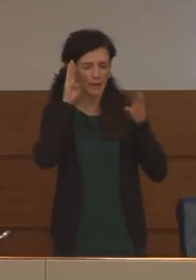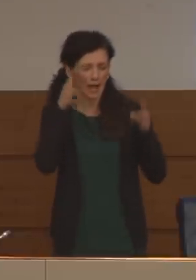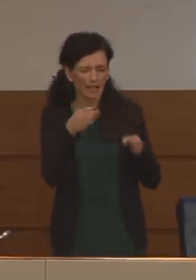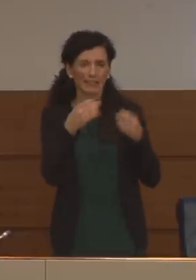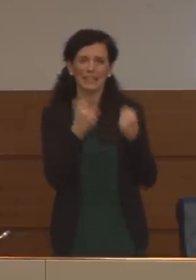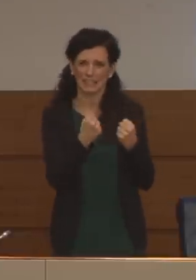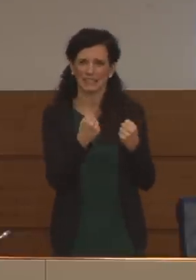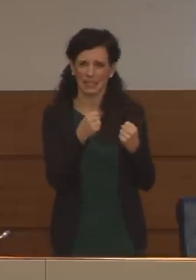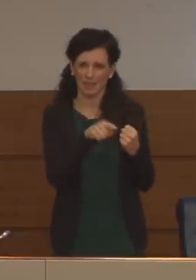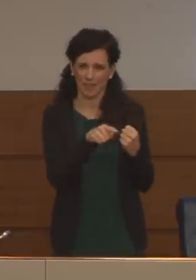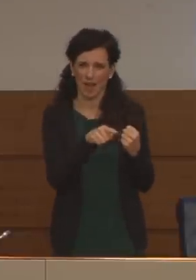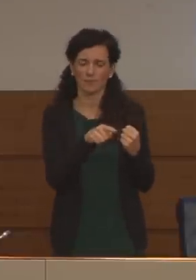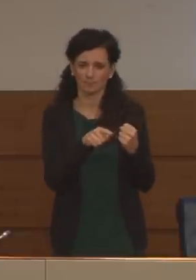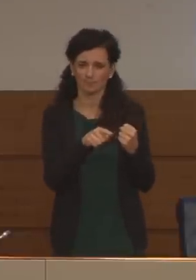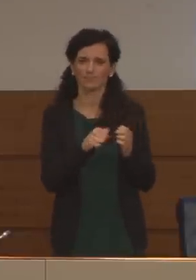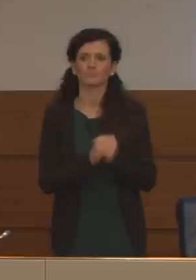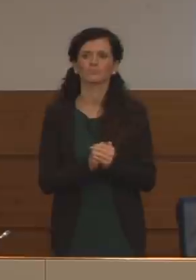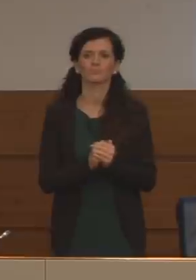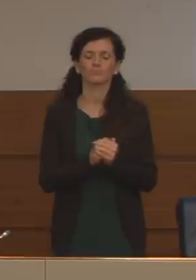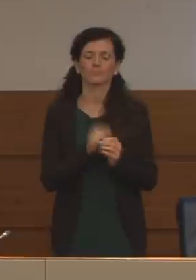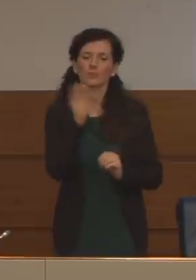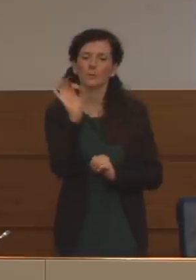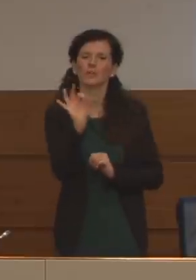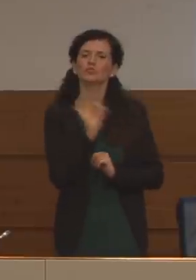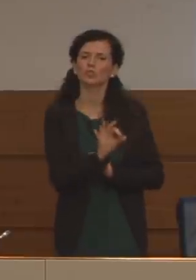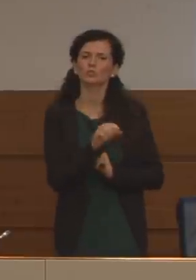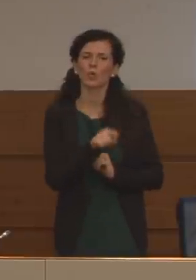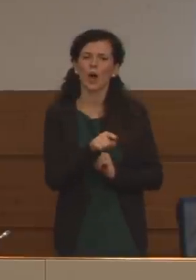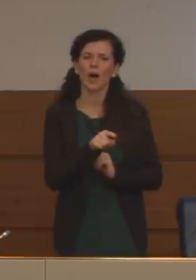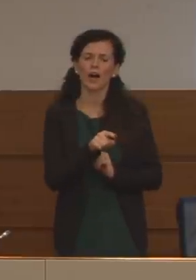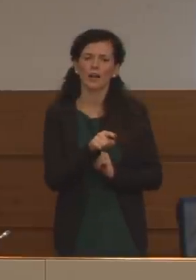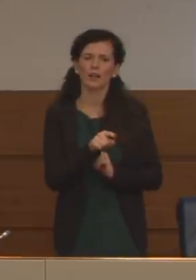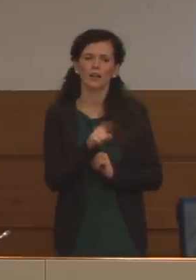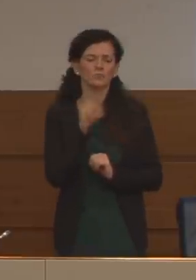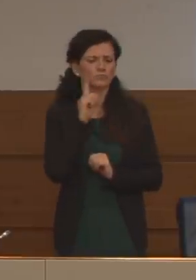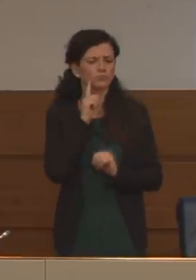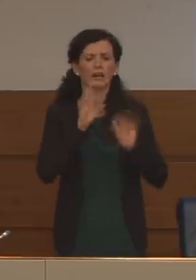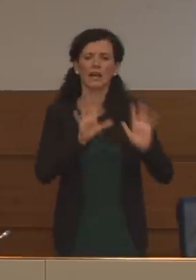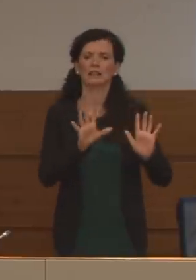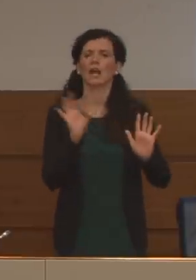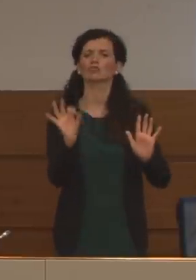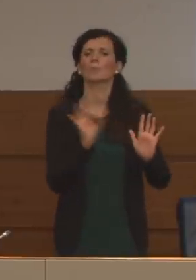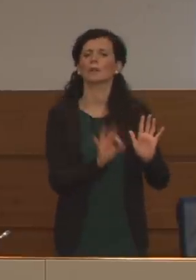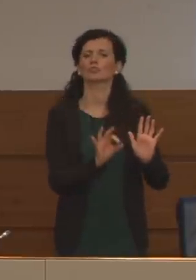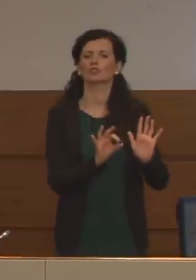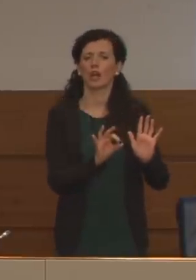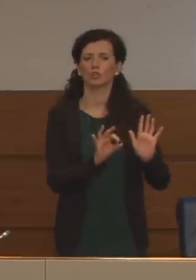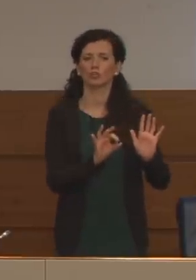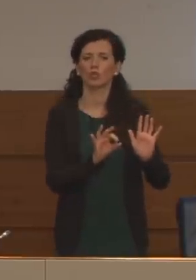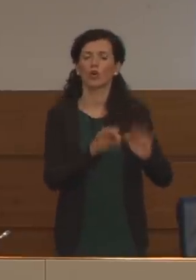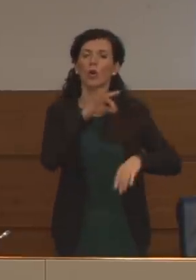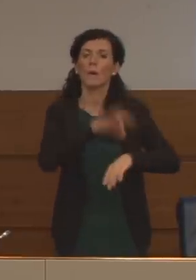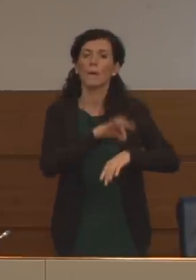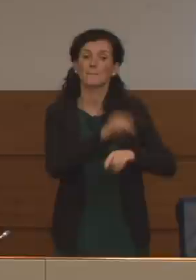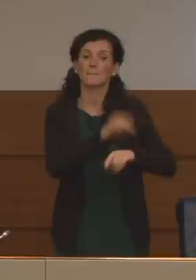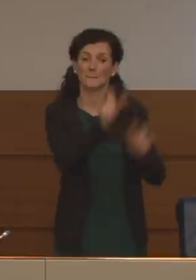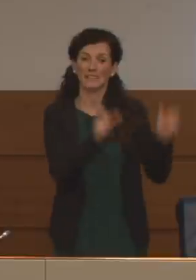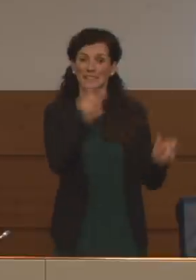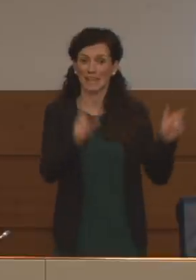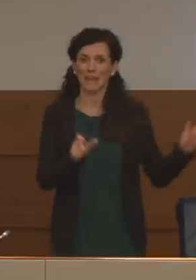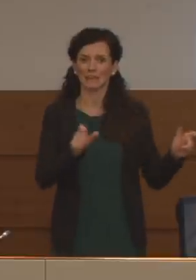rimane ferma la percentuale del 10% dei pazienti in terapia intensiva.